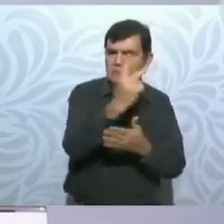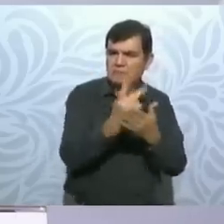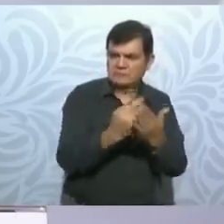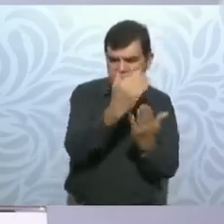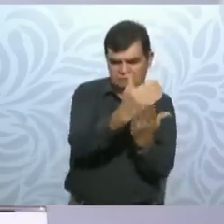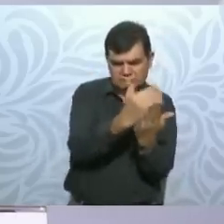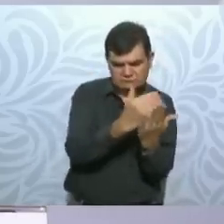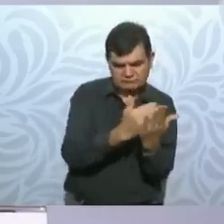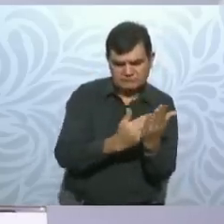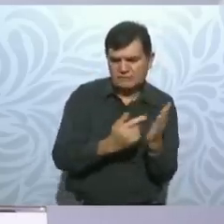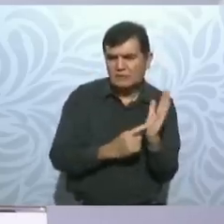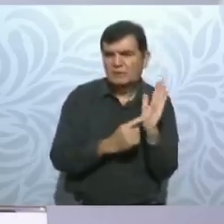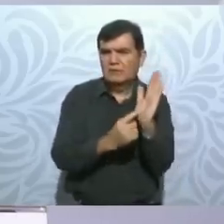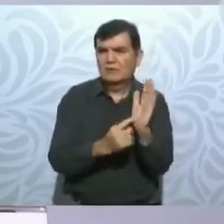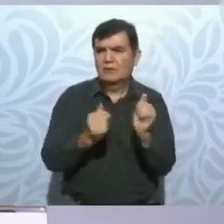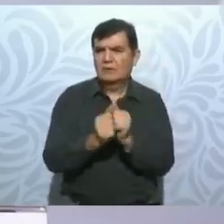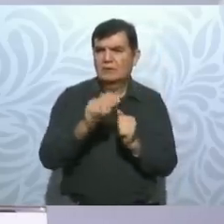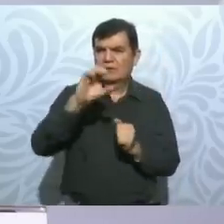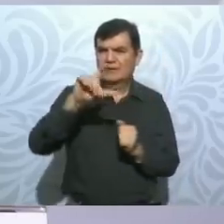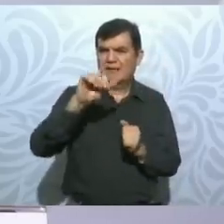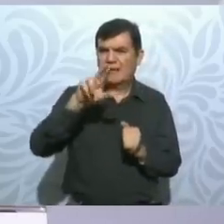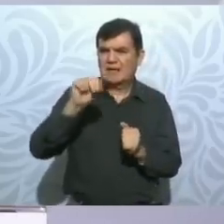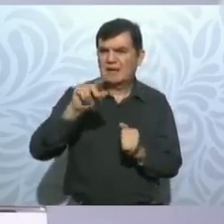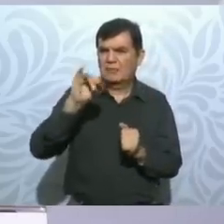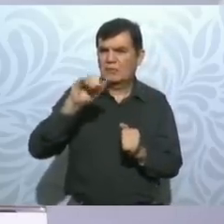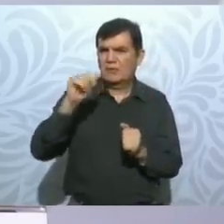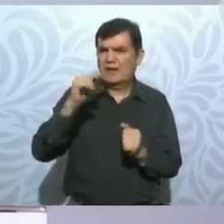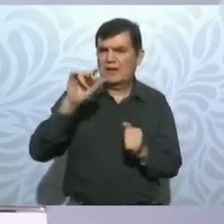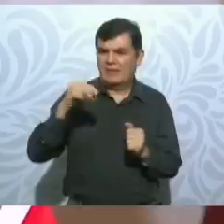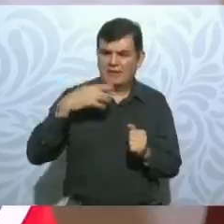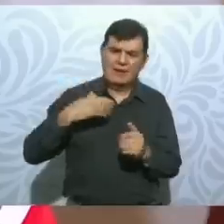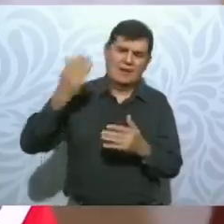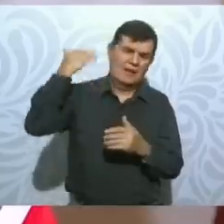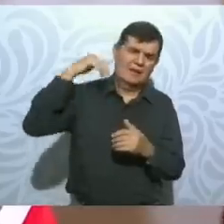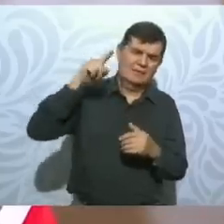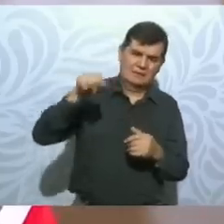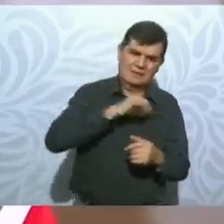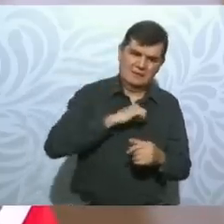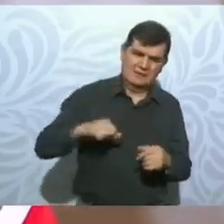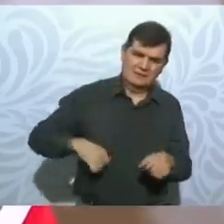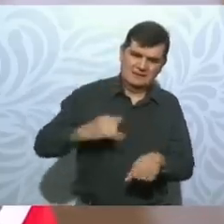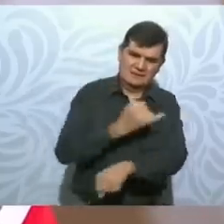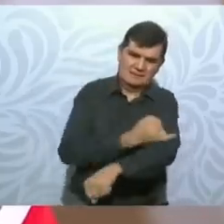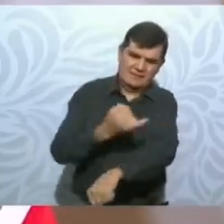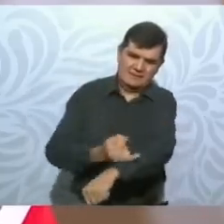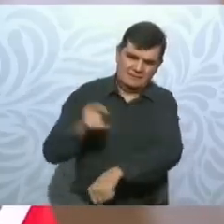en su momento con Clara brugada en la Ciudad de México ella como alcaldesa de Iztapalapa que